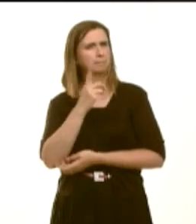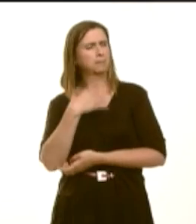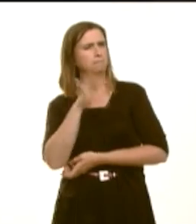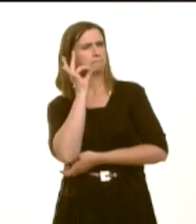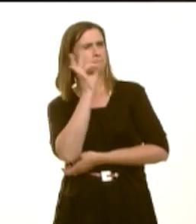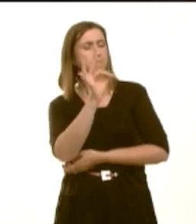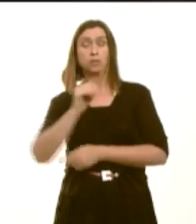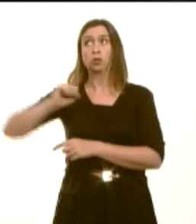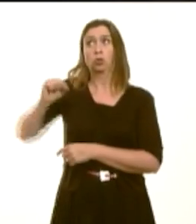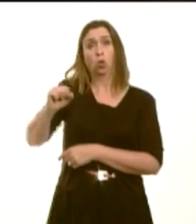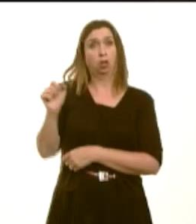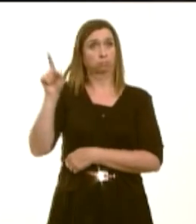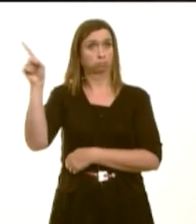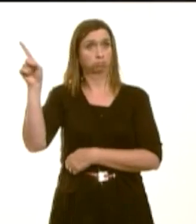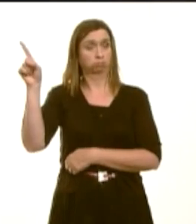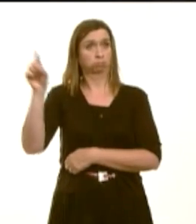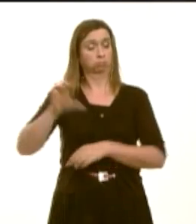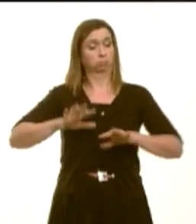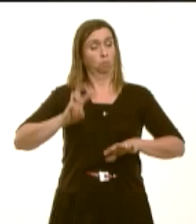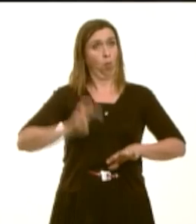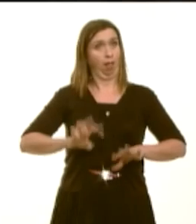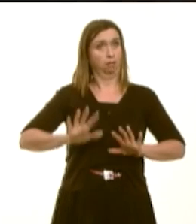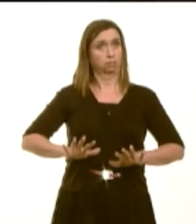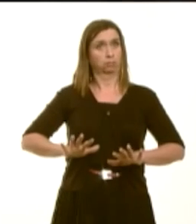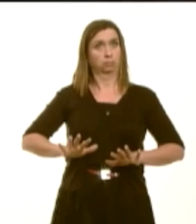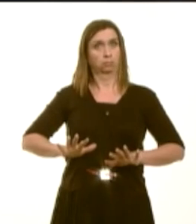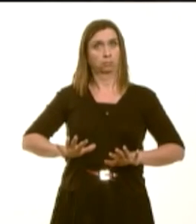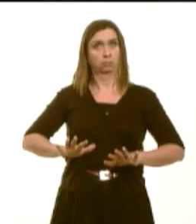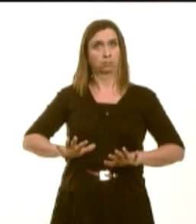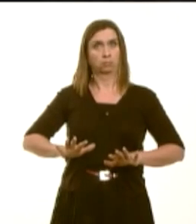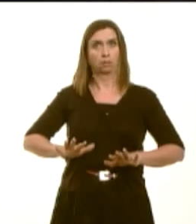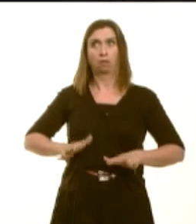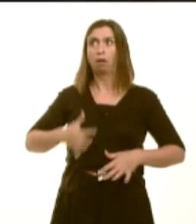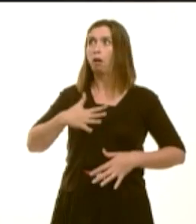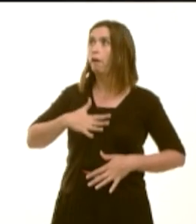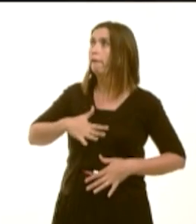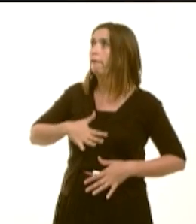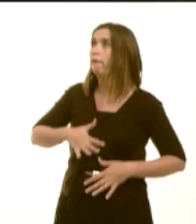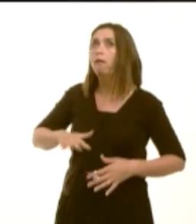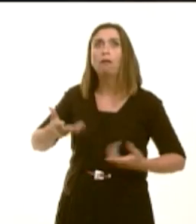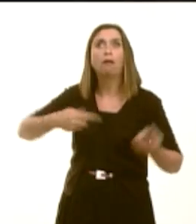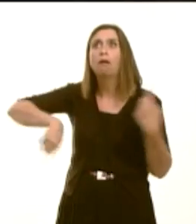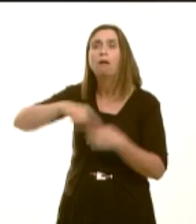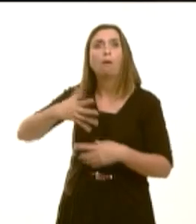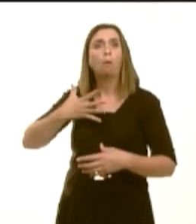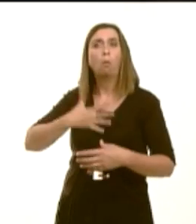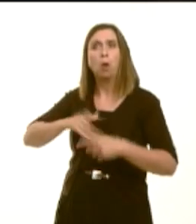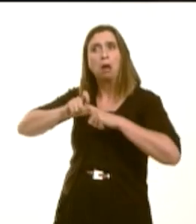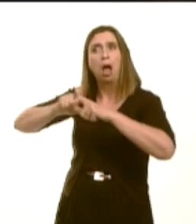i ymadael ‚ír Undeb Ewropeaidd, yn groes i ddymuniad y bobl, a bod y sail gadarn i